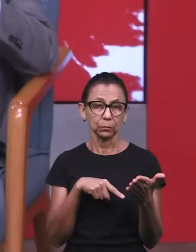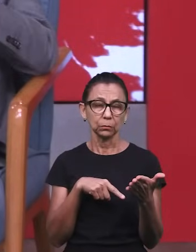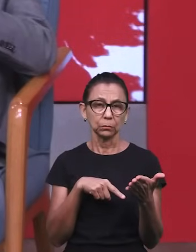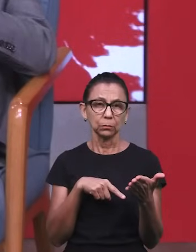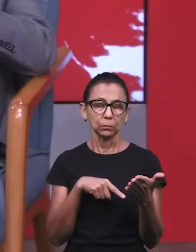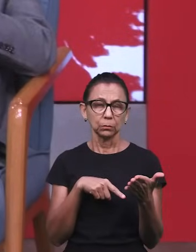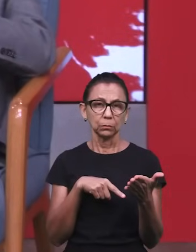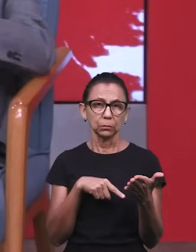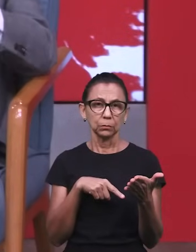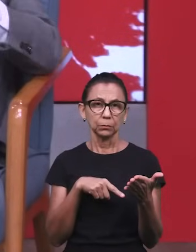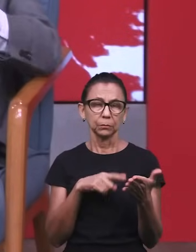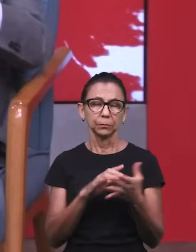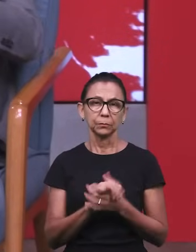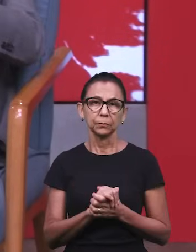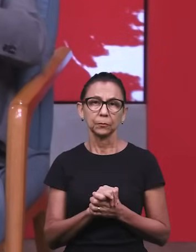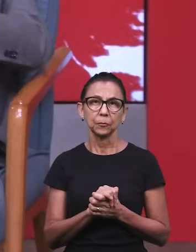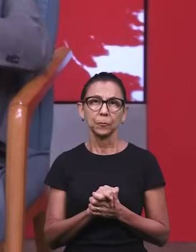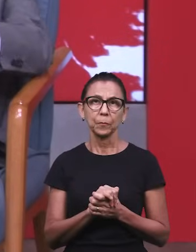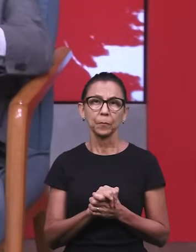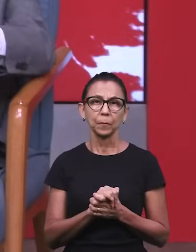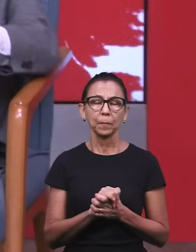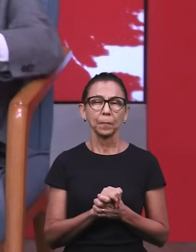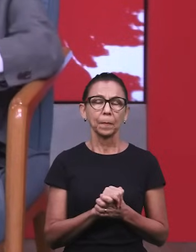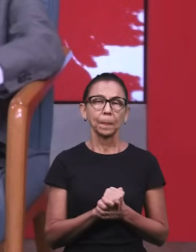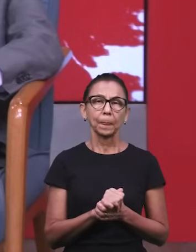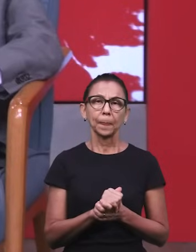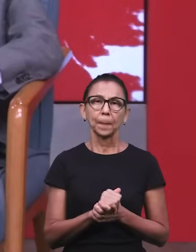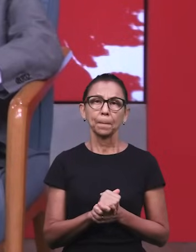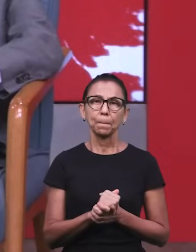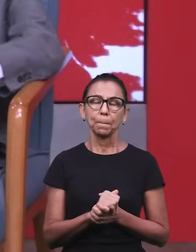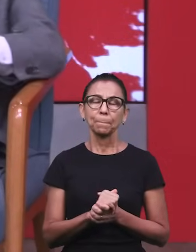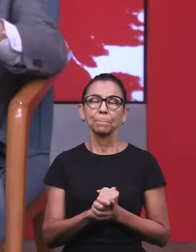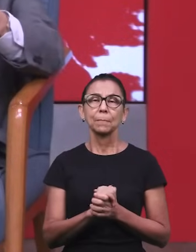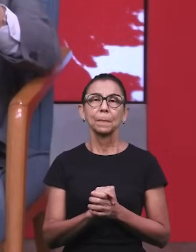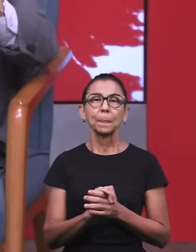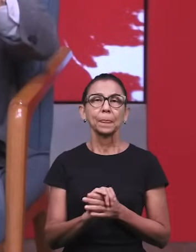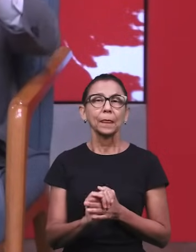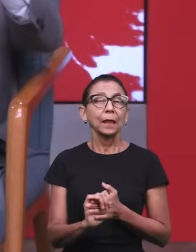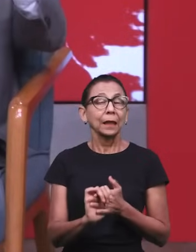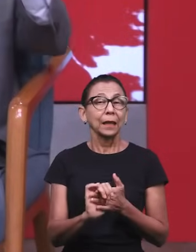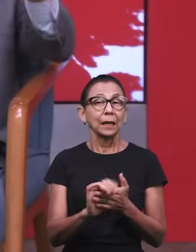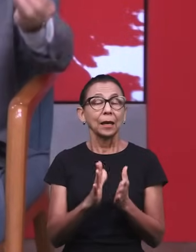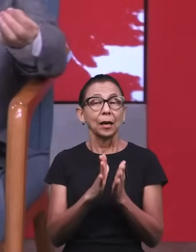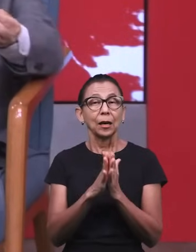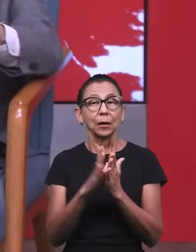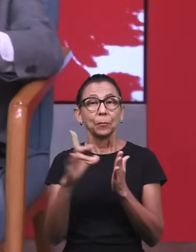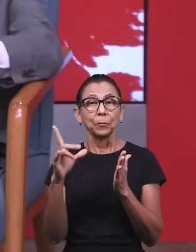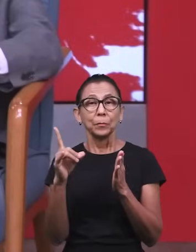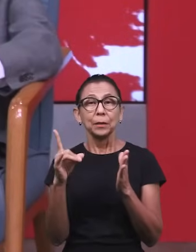seminários que está dentro da palavra são os marcadores proféticos a Bíblia está riquíssima